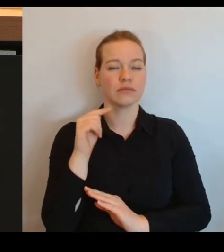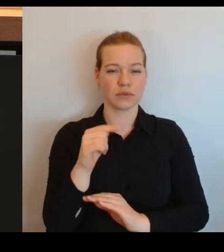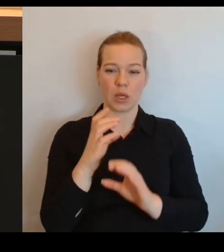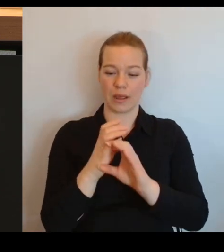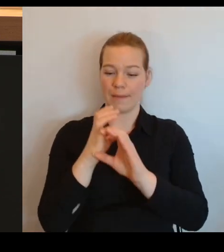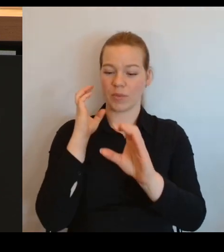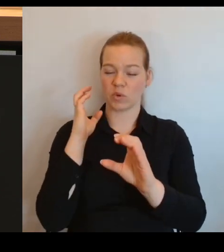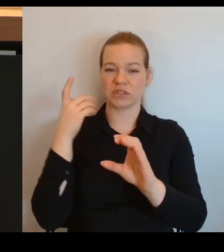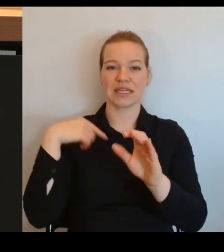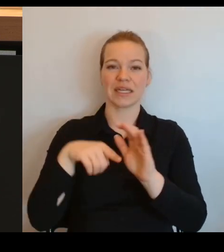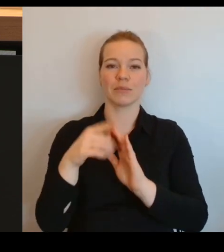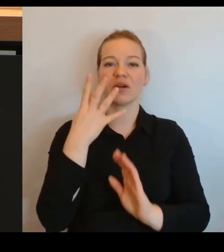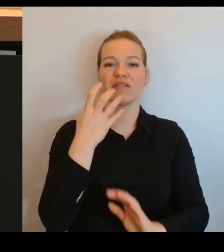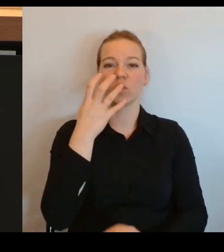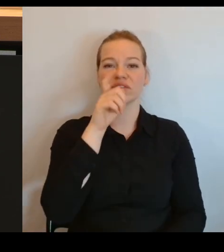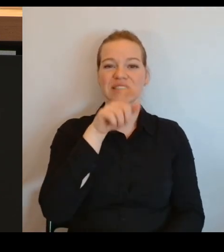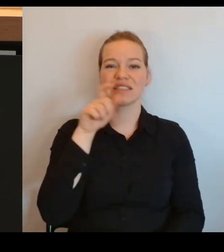eine Busspur als Fahrplatz benutzen.